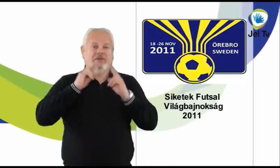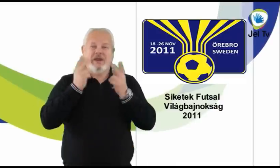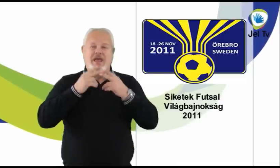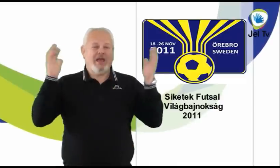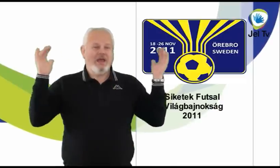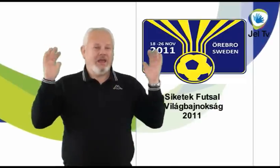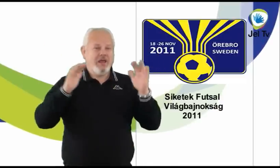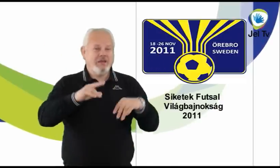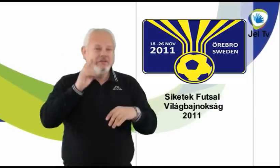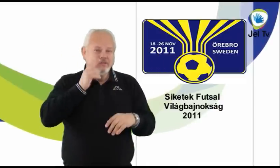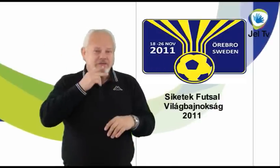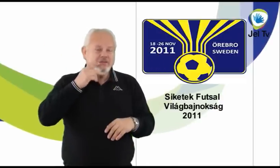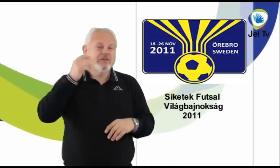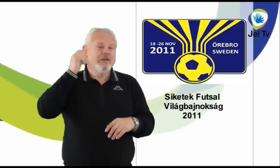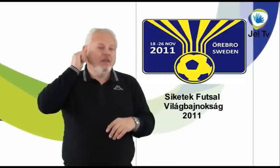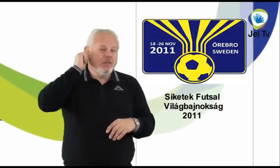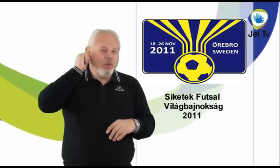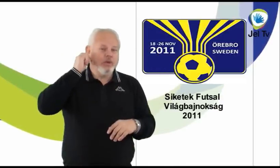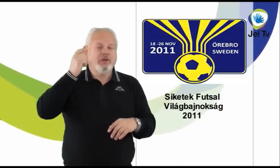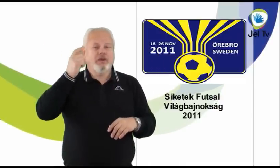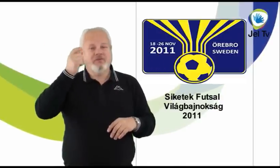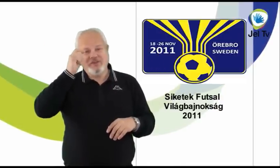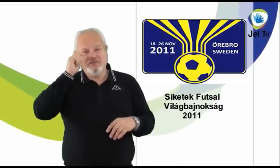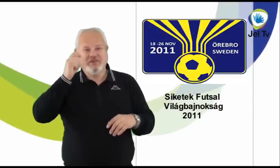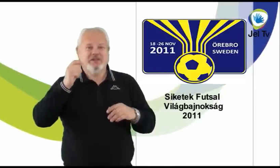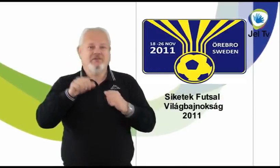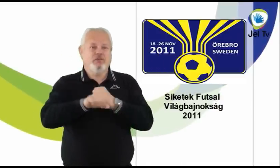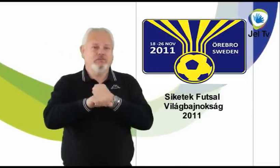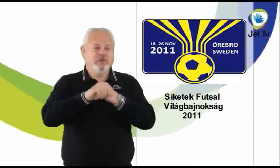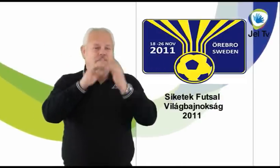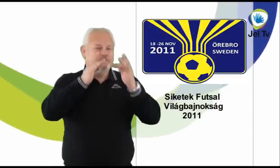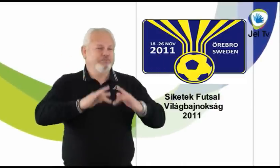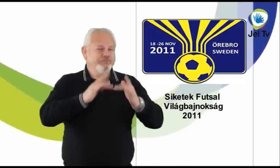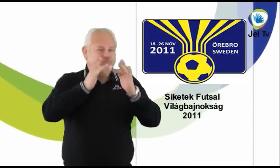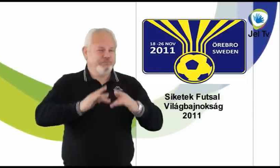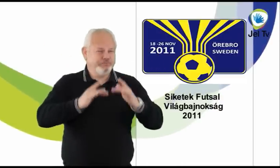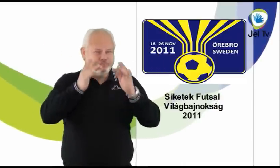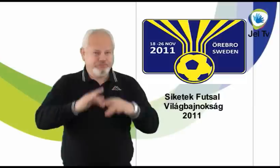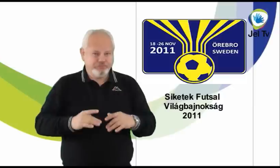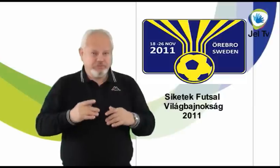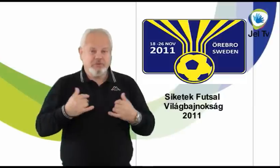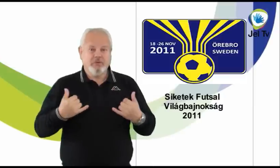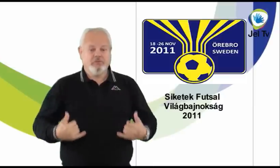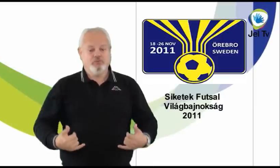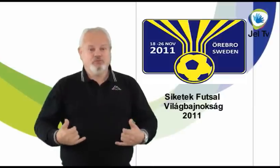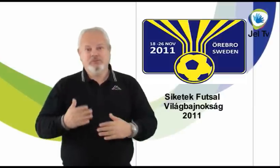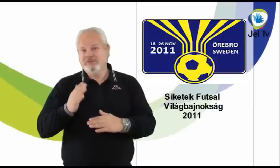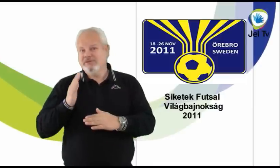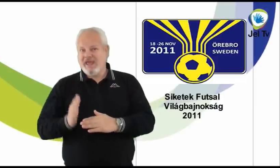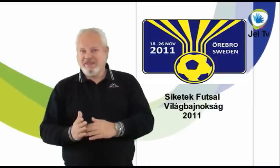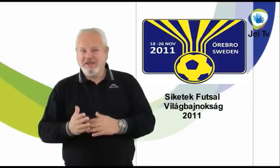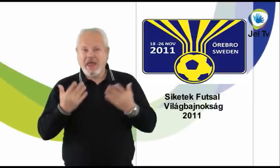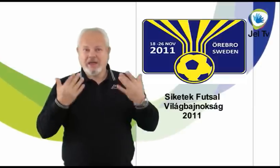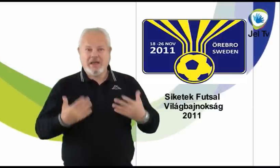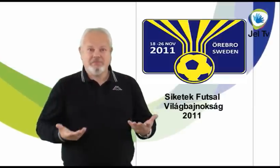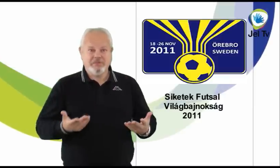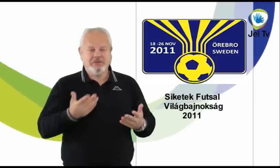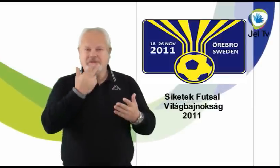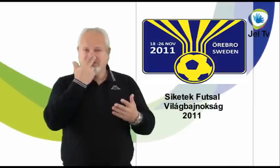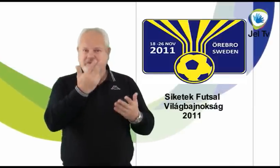A világ különböző országaiból sok siketcsapat érkezett. Rendeztek női és férfi futballmérkőzéseket is.